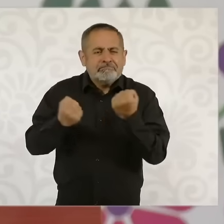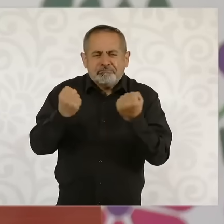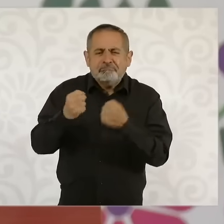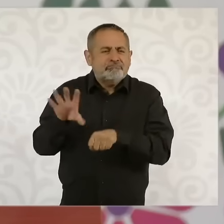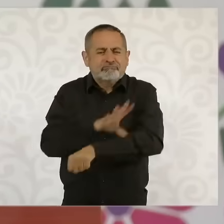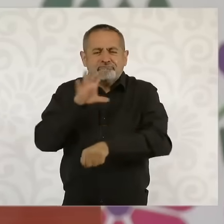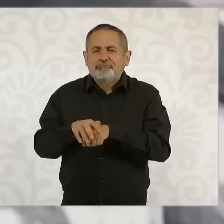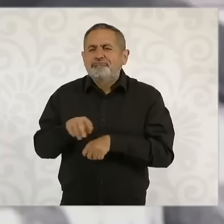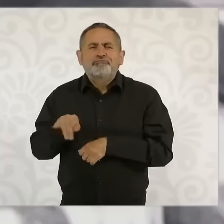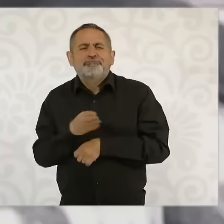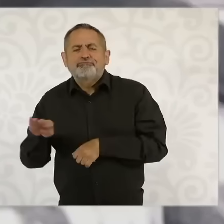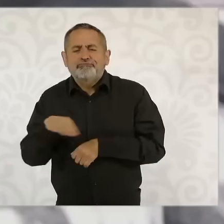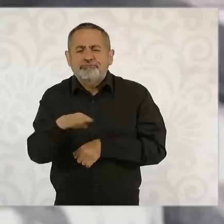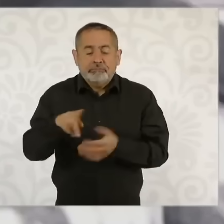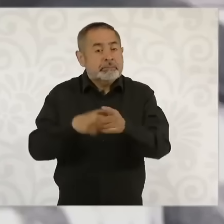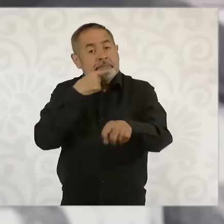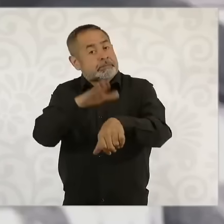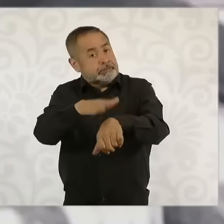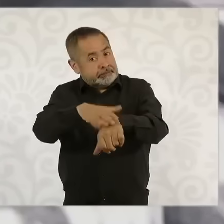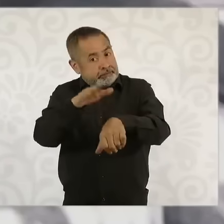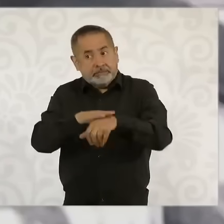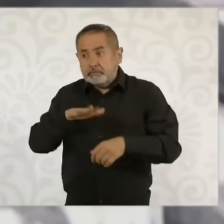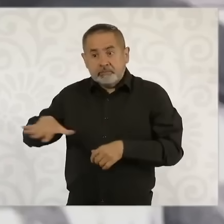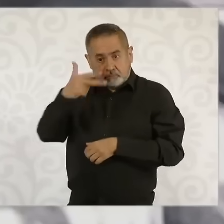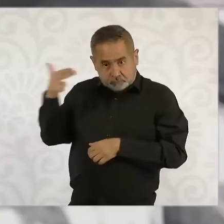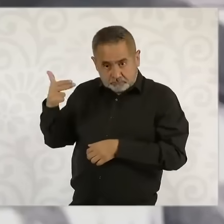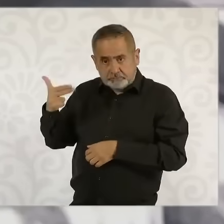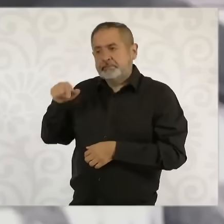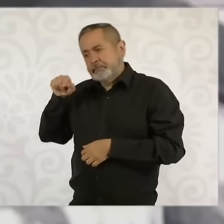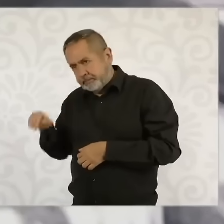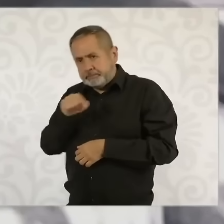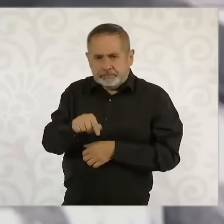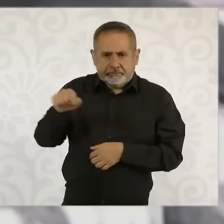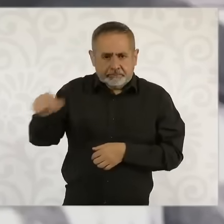poco los hoteles que todos nuestros hoteles, incluido este parque de la del Jaguar, cuentan